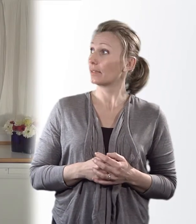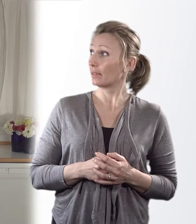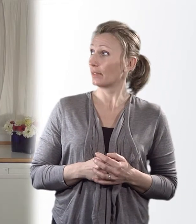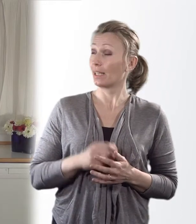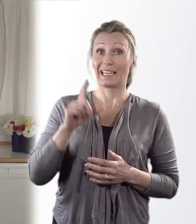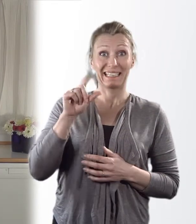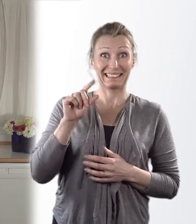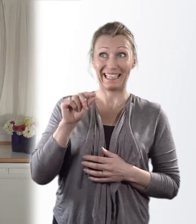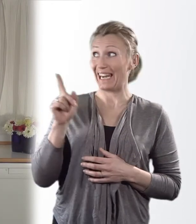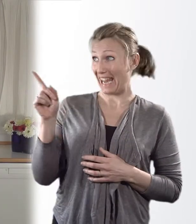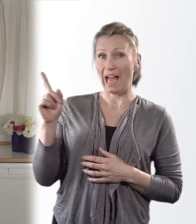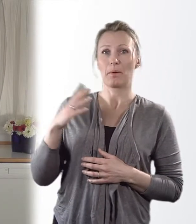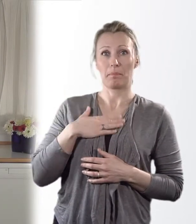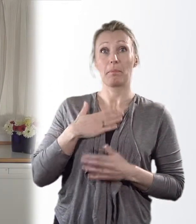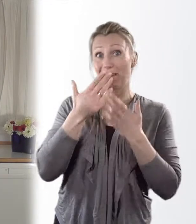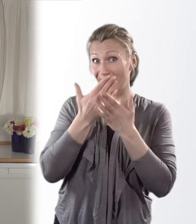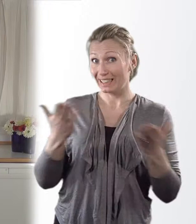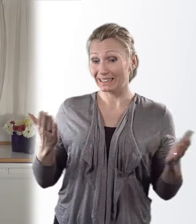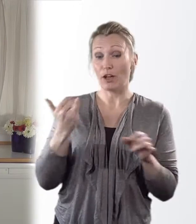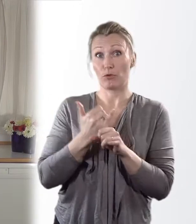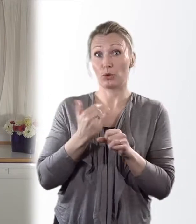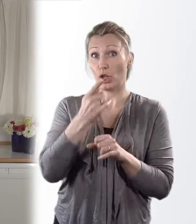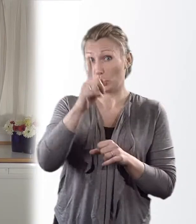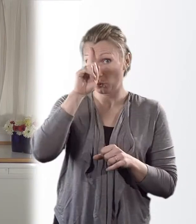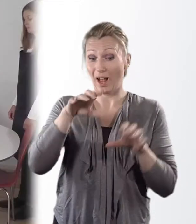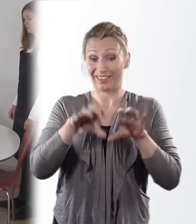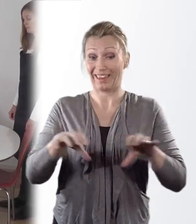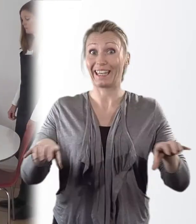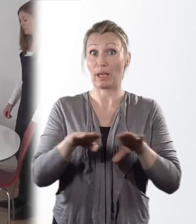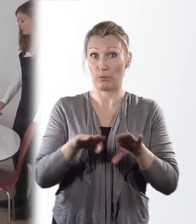Silje vil vise hvordan du dekker bord.